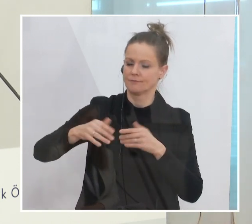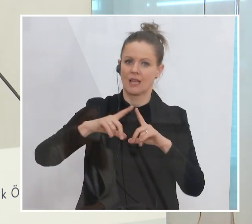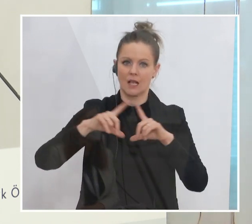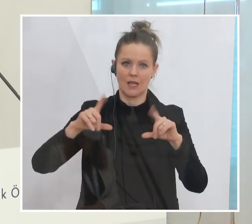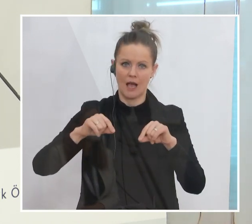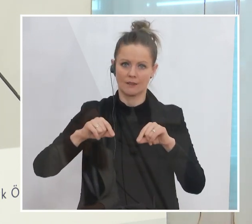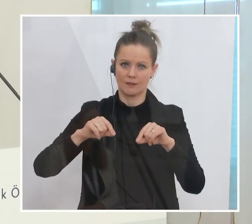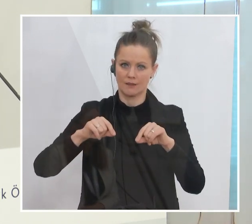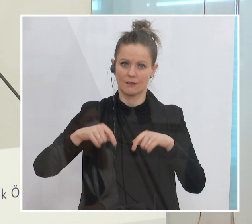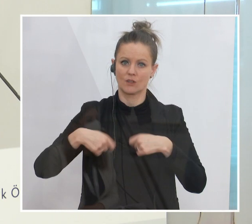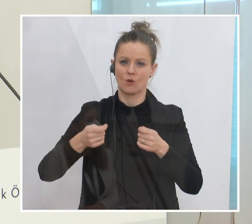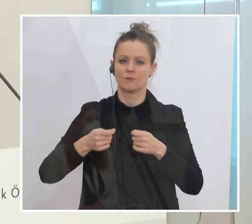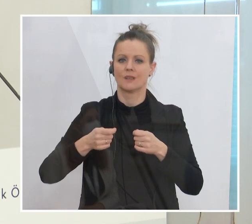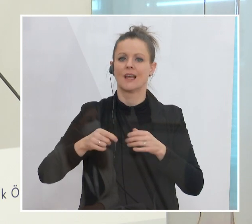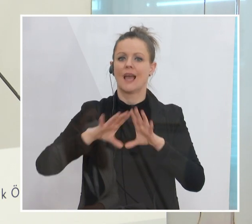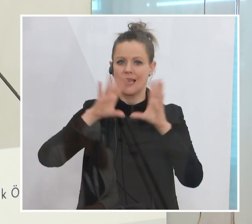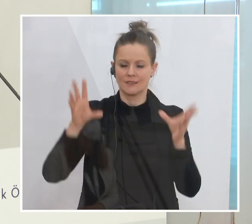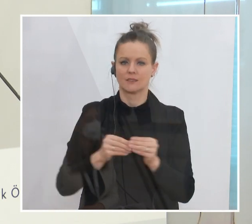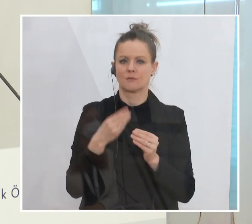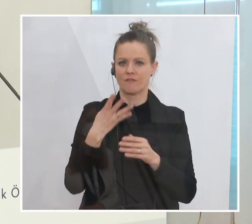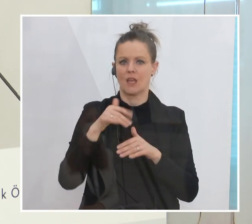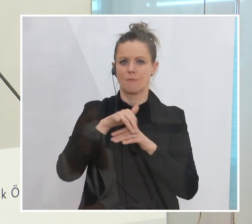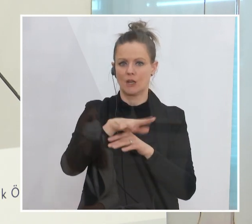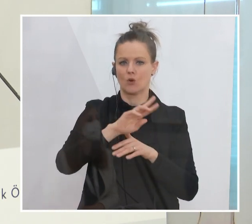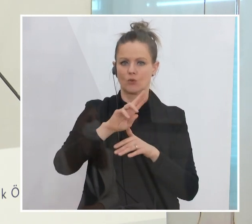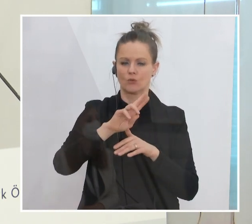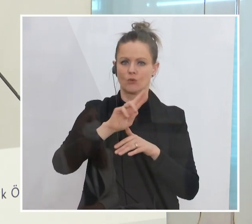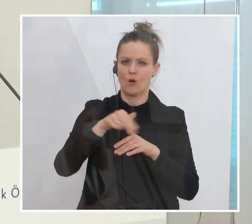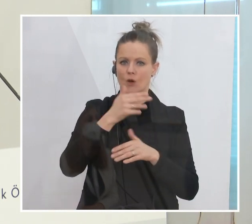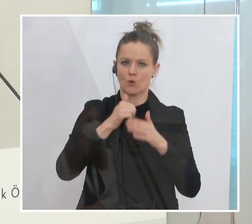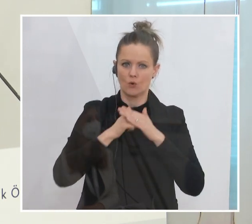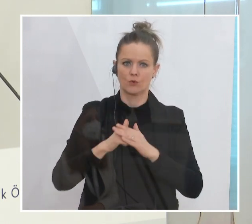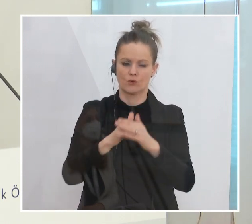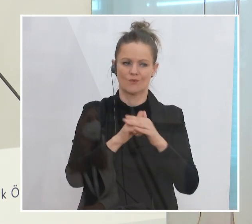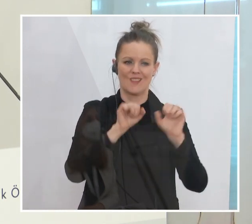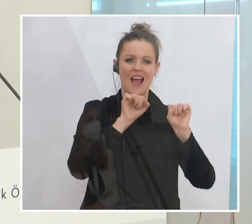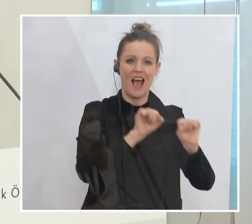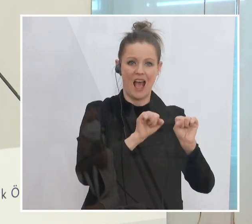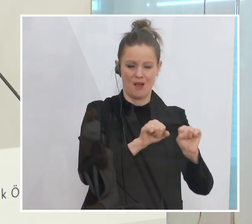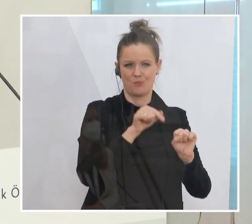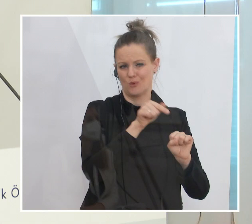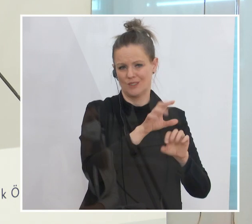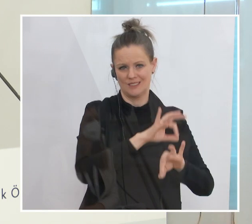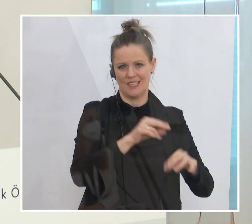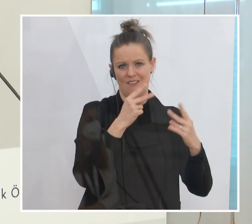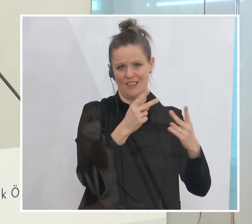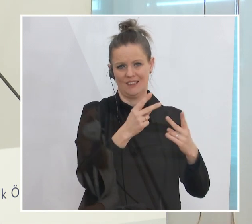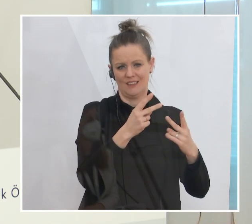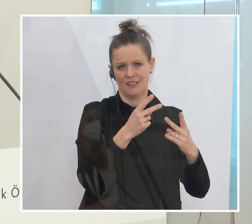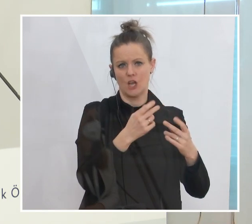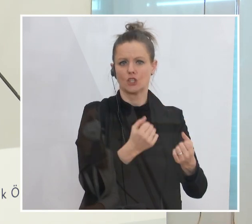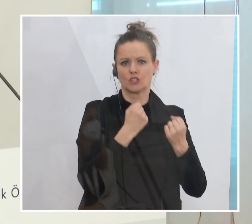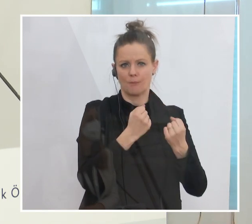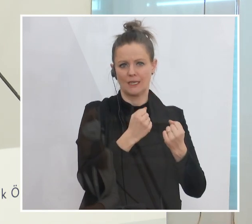von insgesamt 4 Millionen unterstützen. Die Abonnements sind das stabile Rückgrat für das